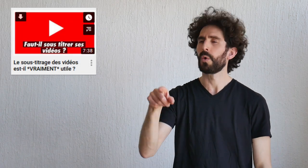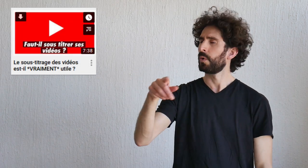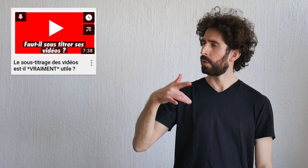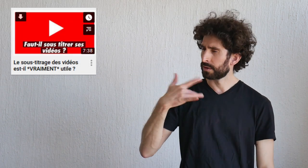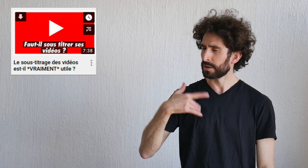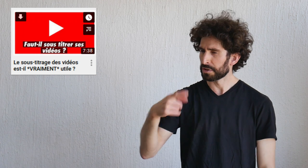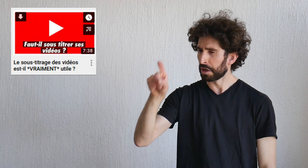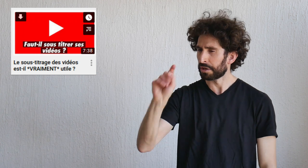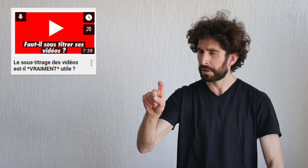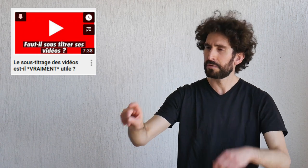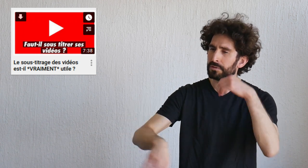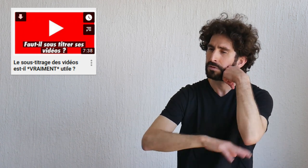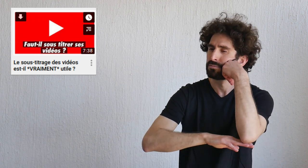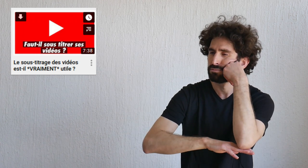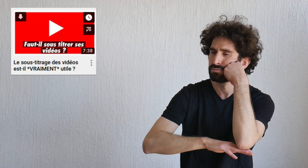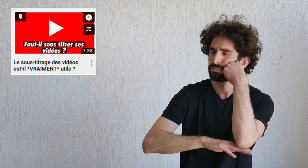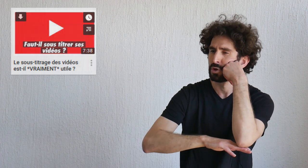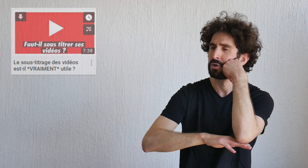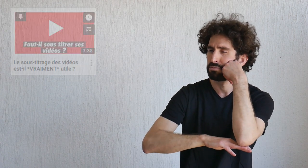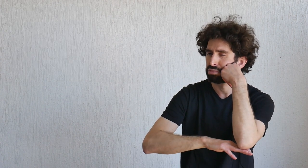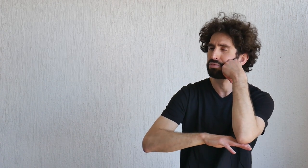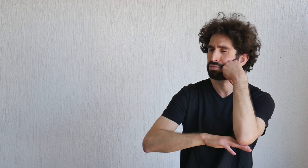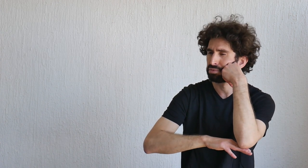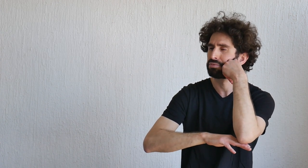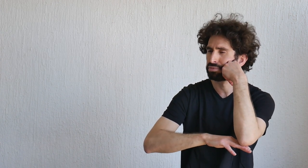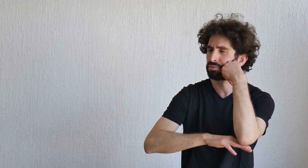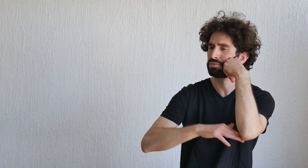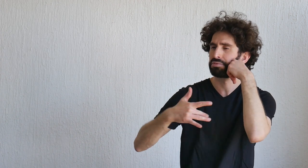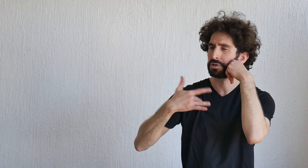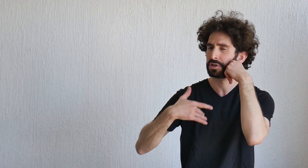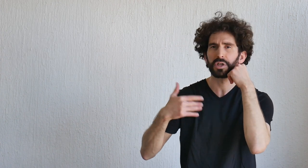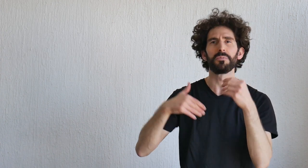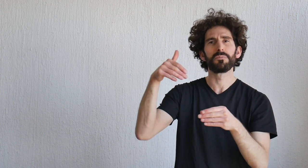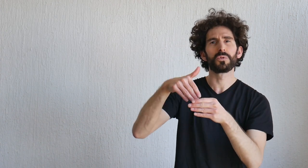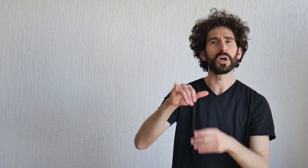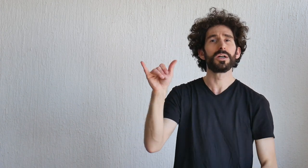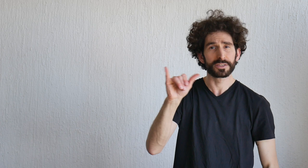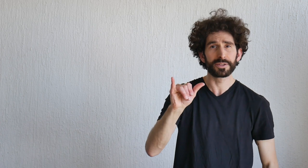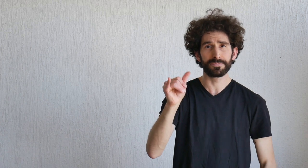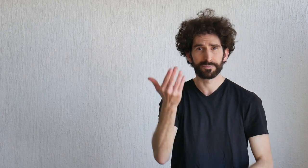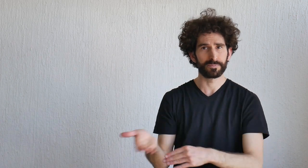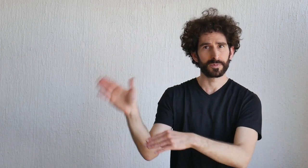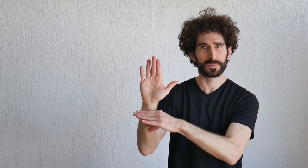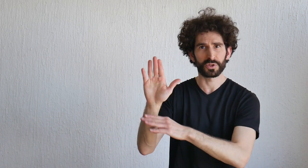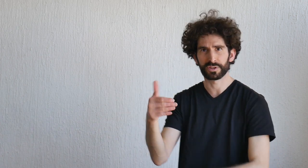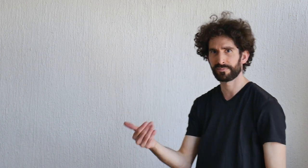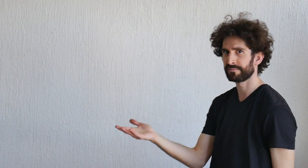Ah intéressant, je clique et je la regarde. Ah oui, c'est intéressant. Je vous présente l'auteure de la vidéo.